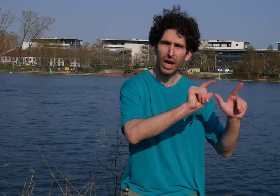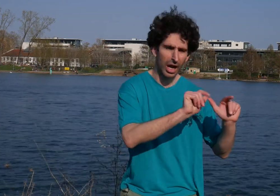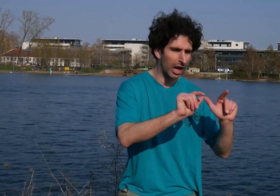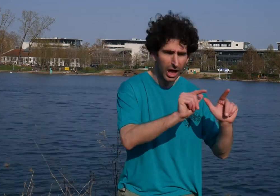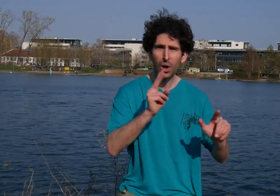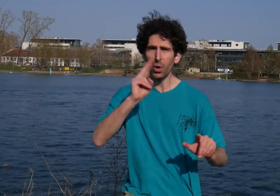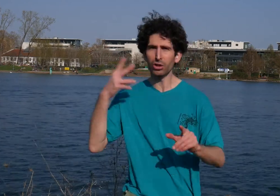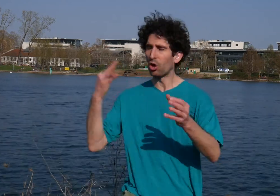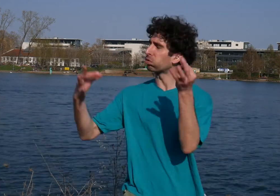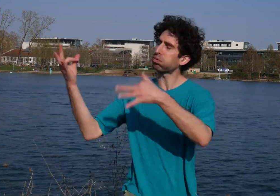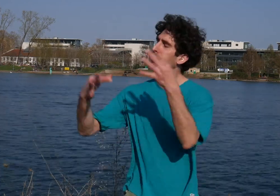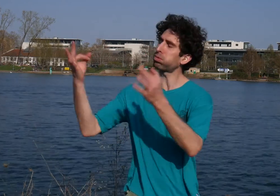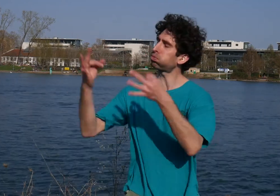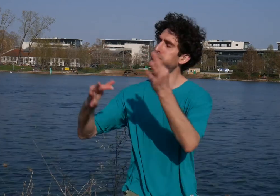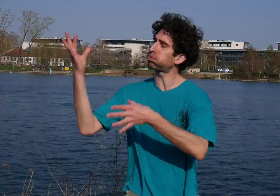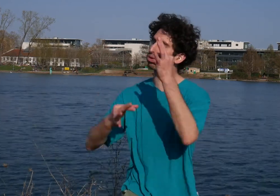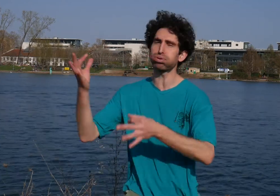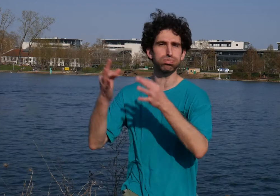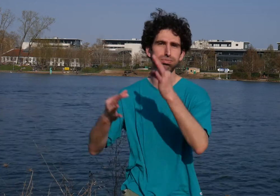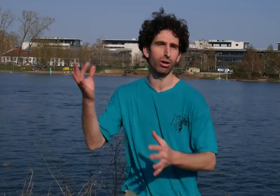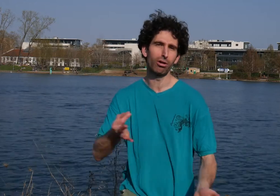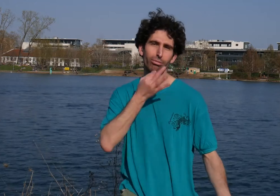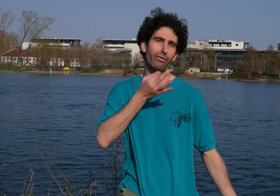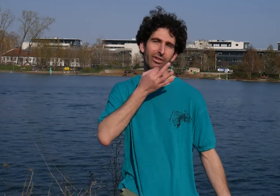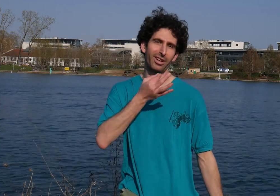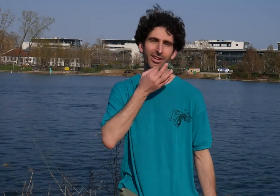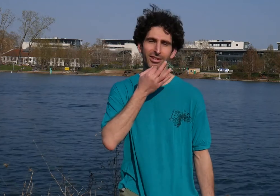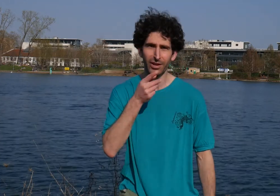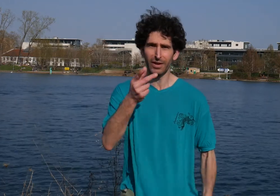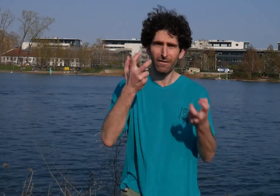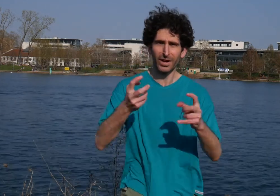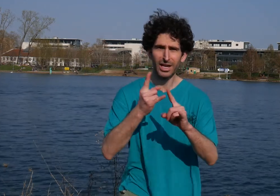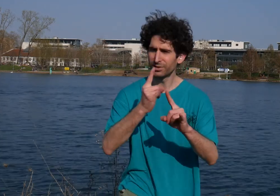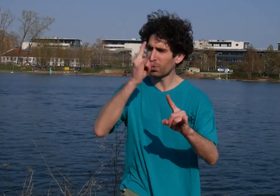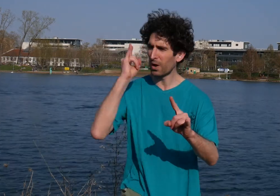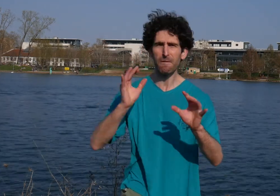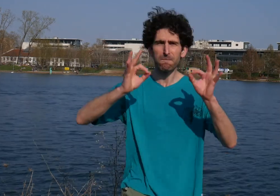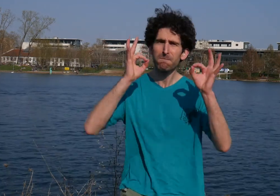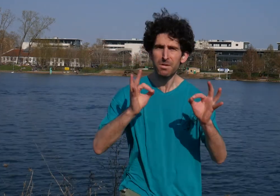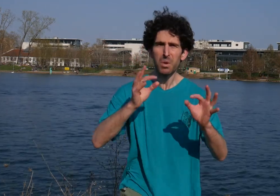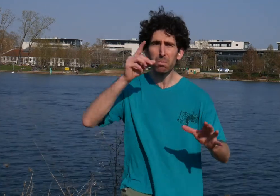et d'autres inventées où j'en ai profité. Tu veux connaître l'histoire exacte ?